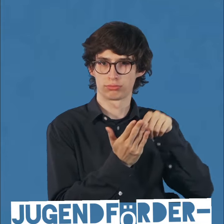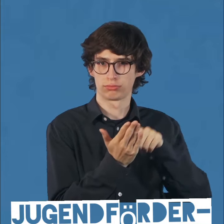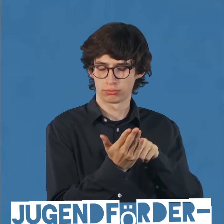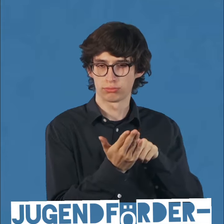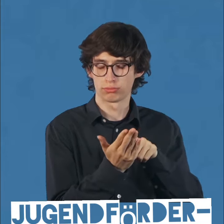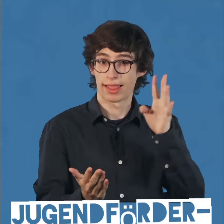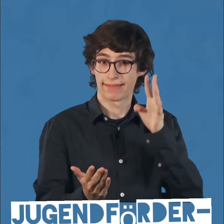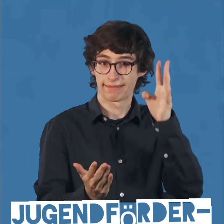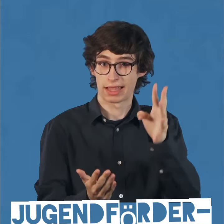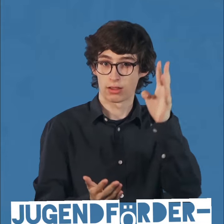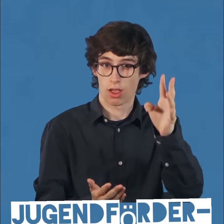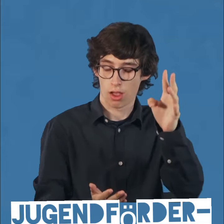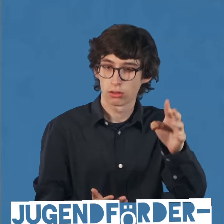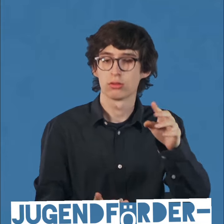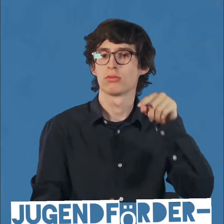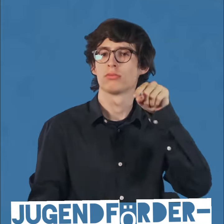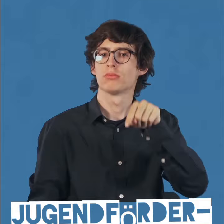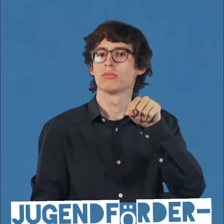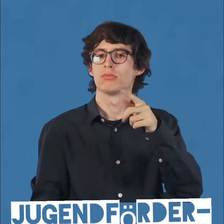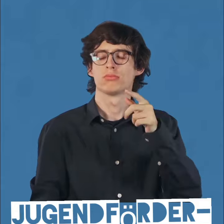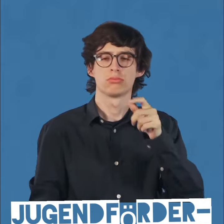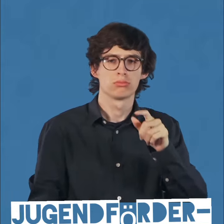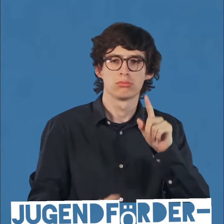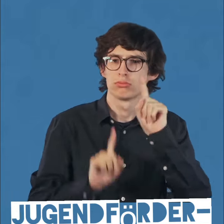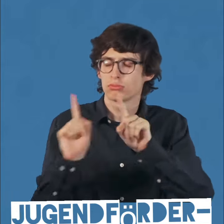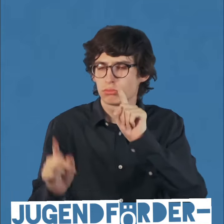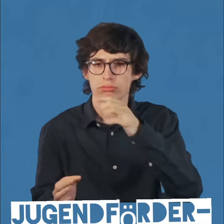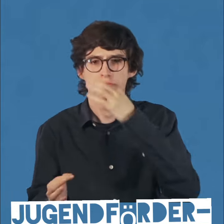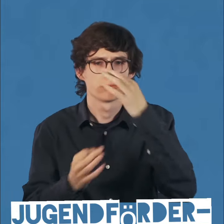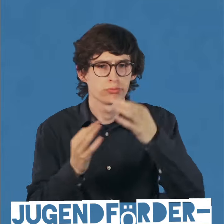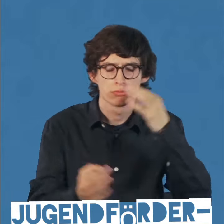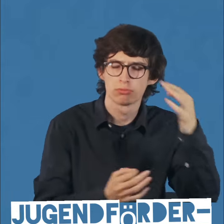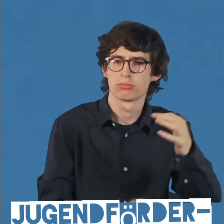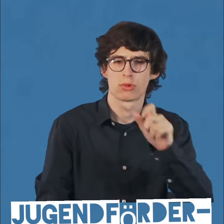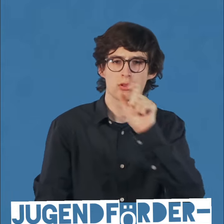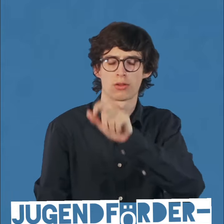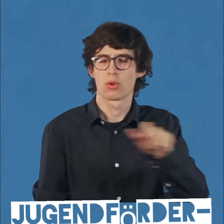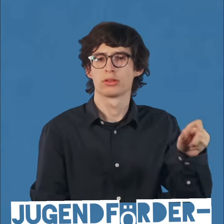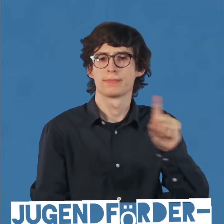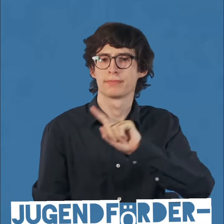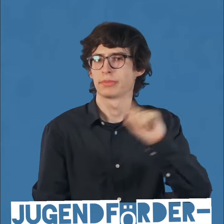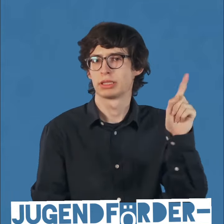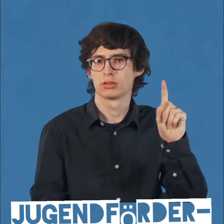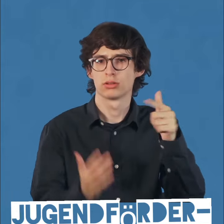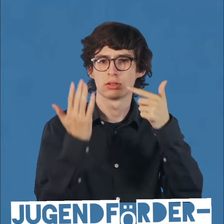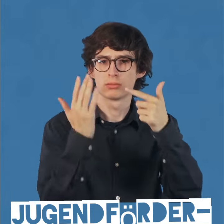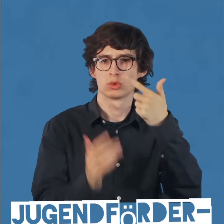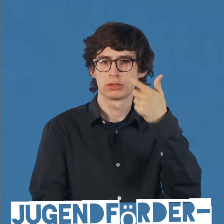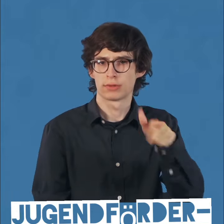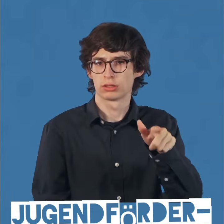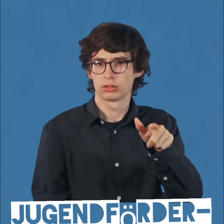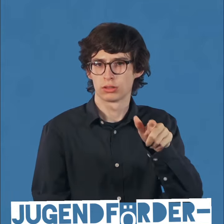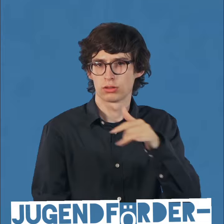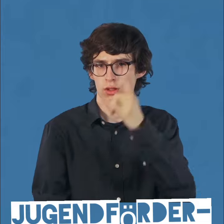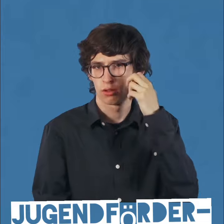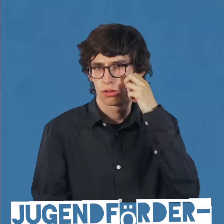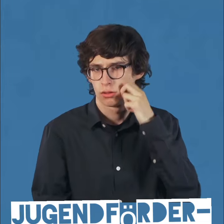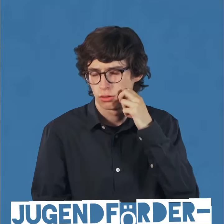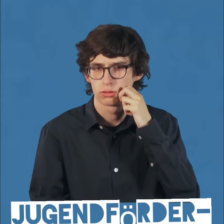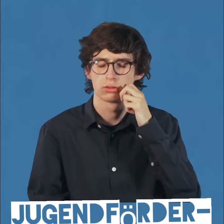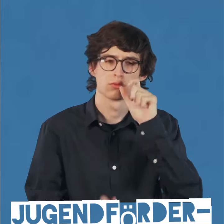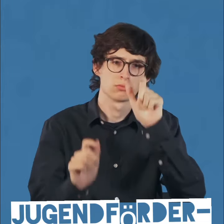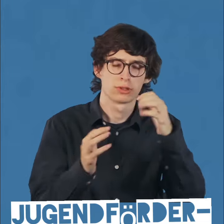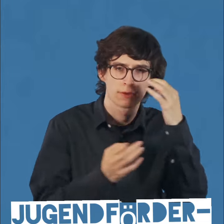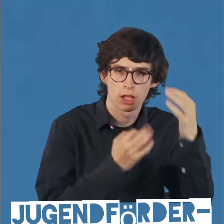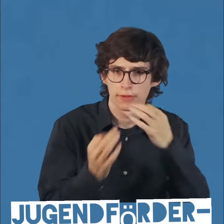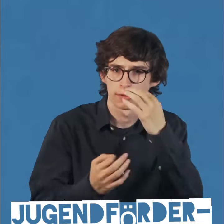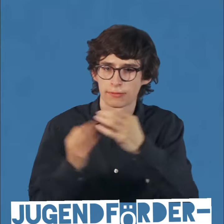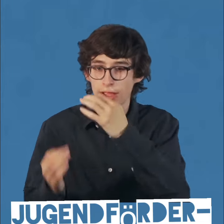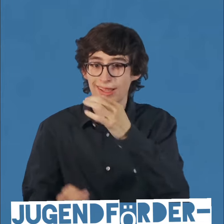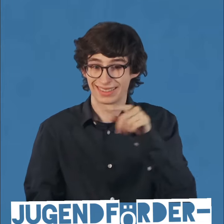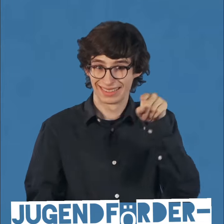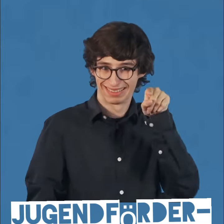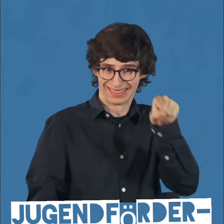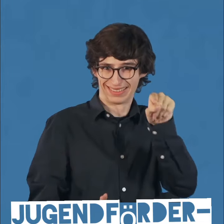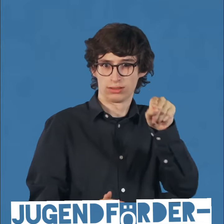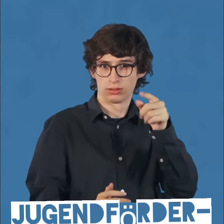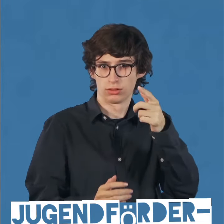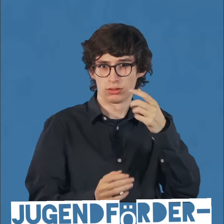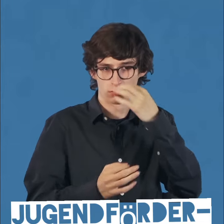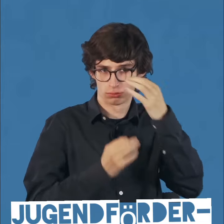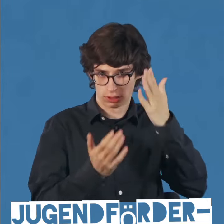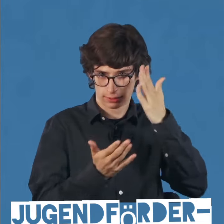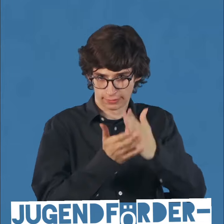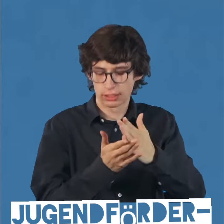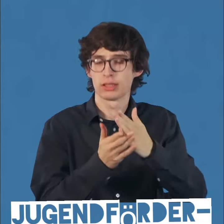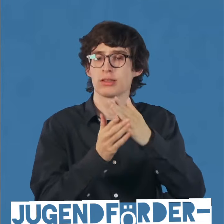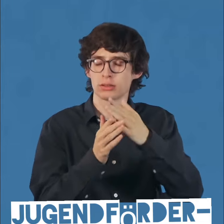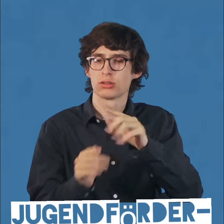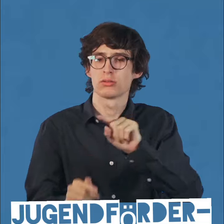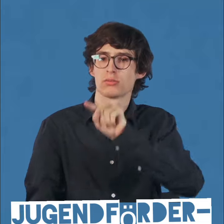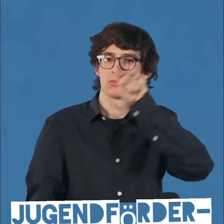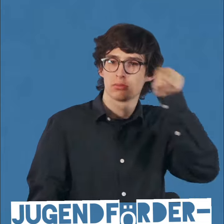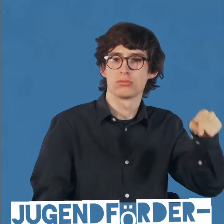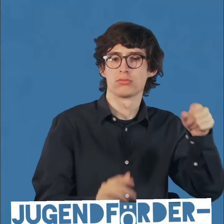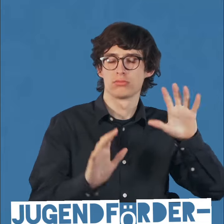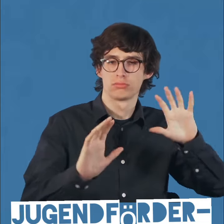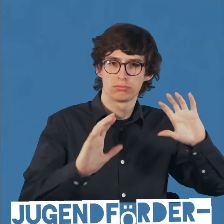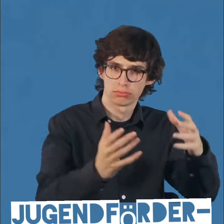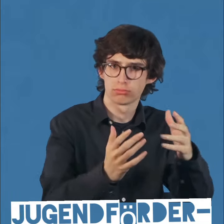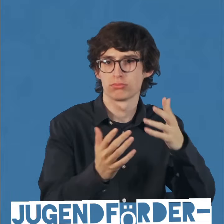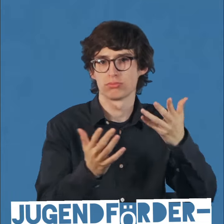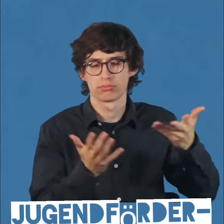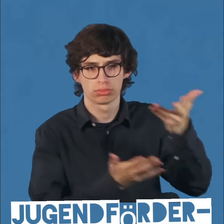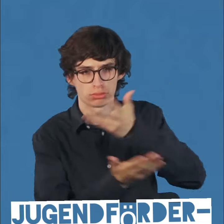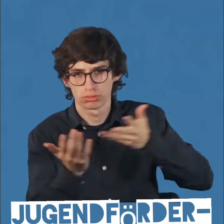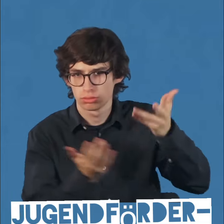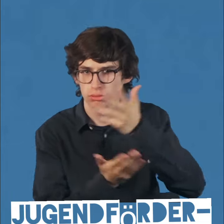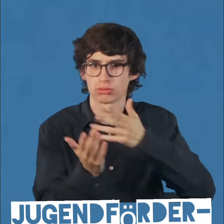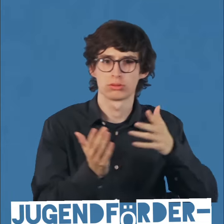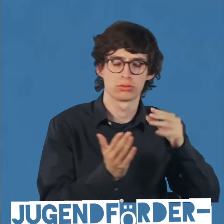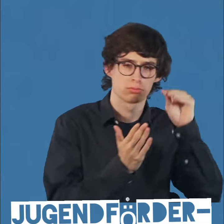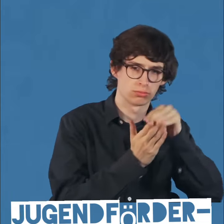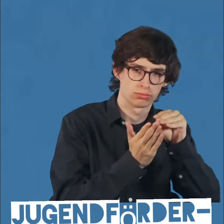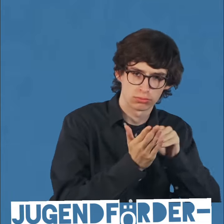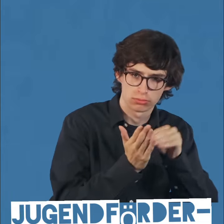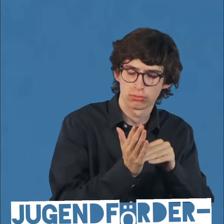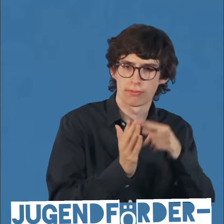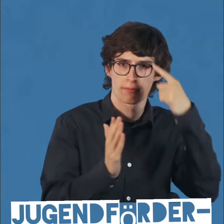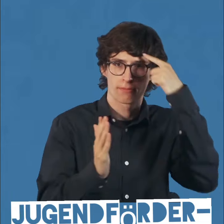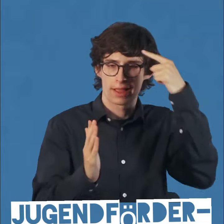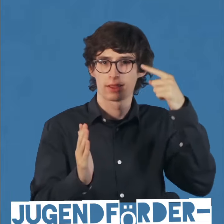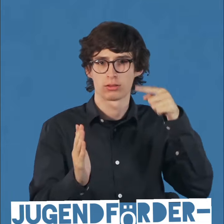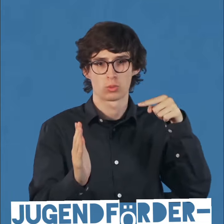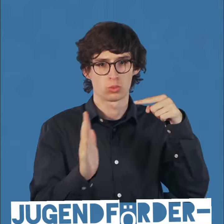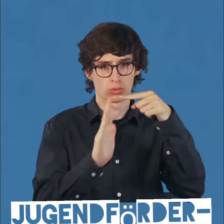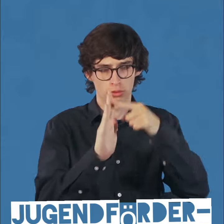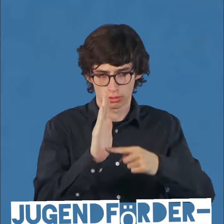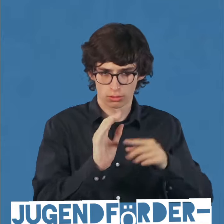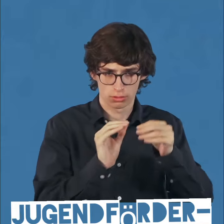Alle vier Jahre werden junge Menschen, also Menschen bis 27 Jahre, gefragt. Hieraus wird ein Bericht erstellt.